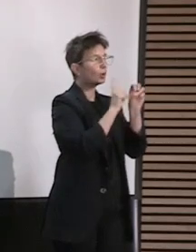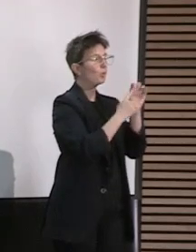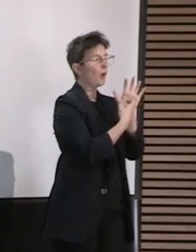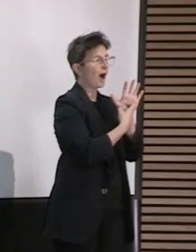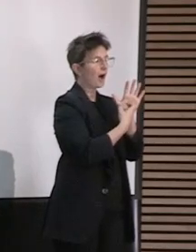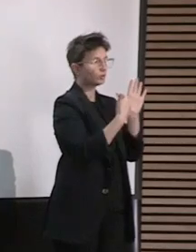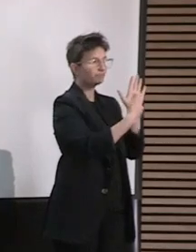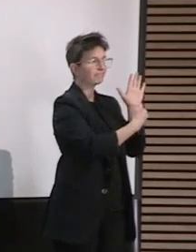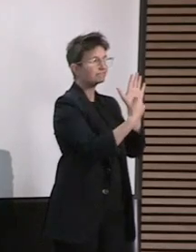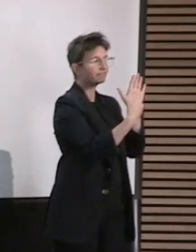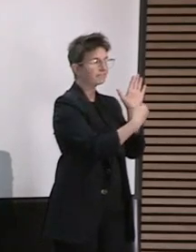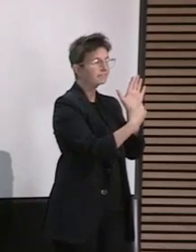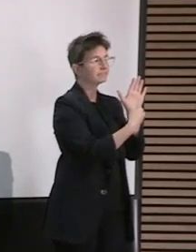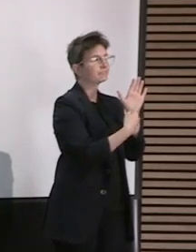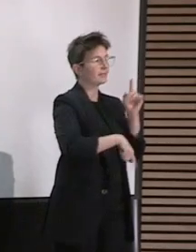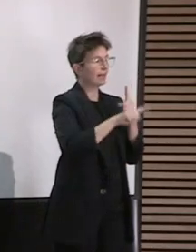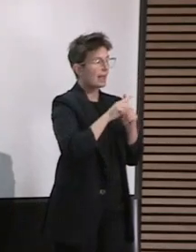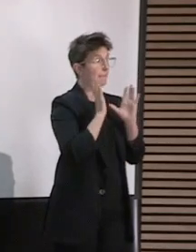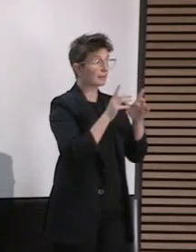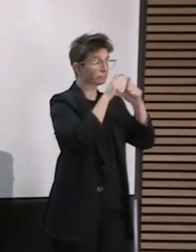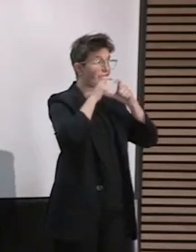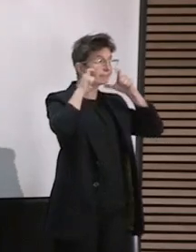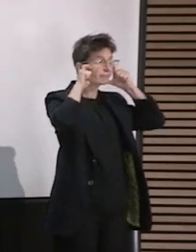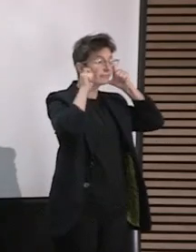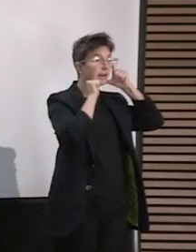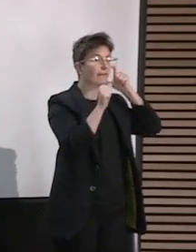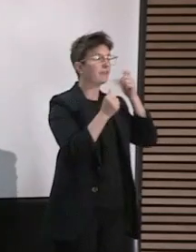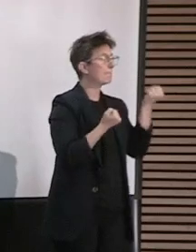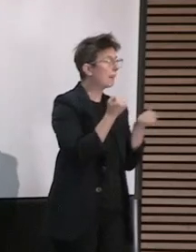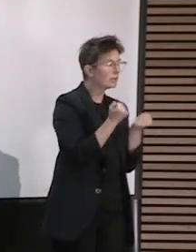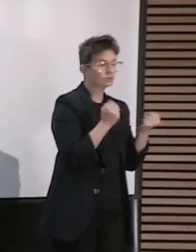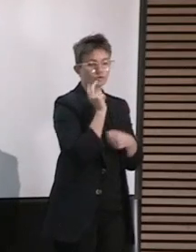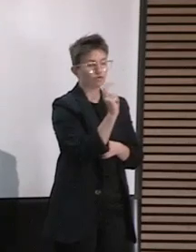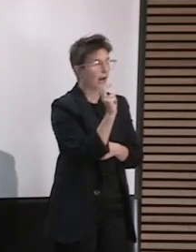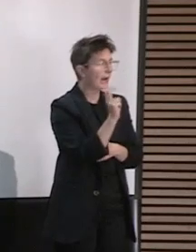whakaatu i nga tohu QR. Kei te mohio koe, me whakatupato nga